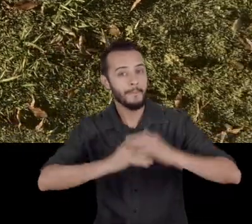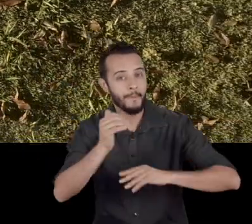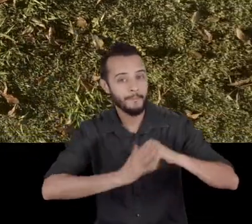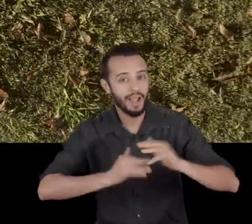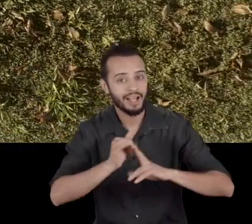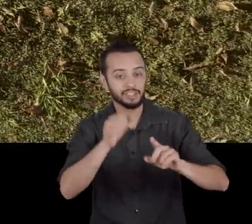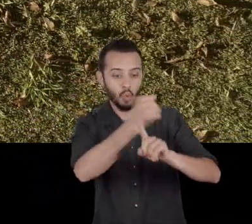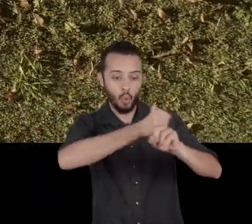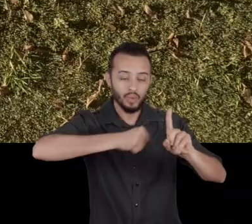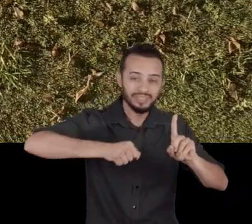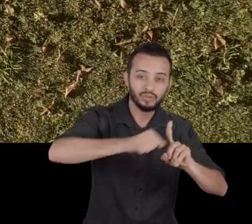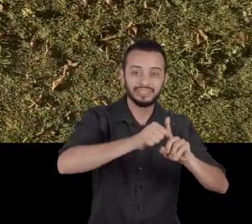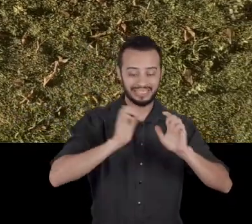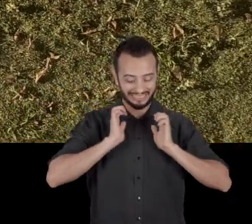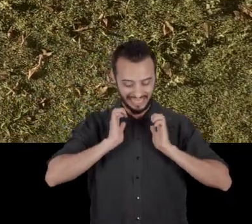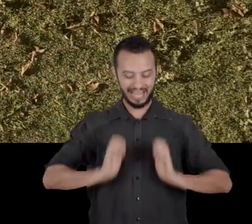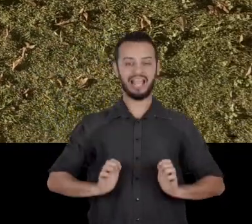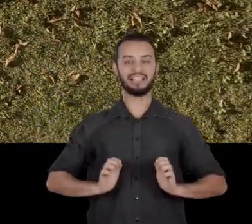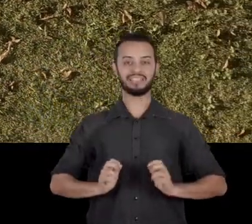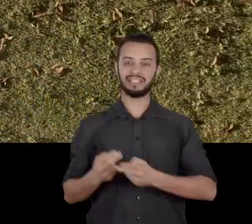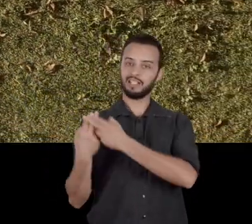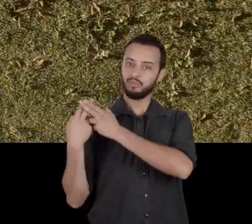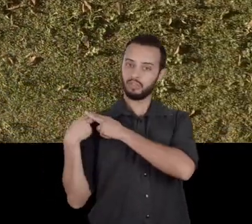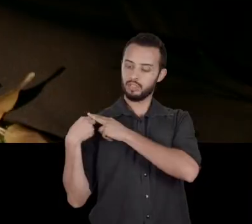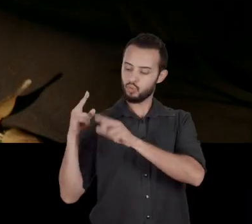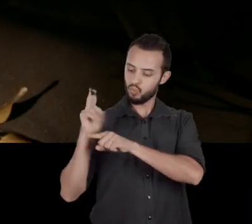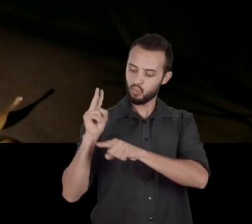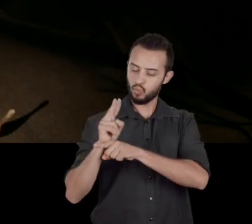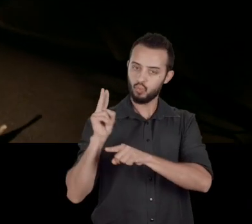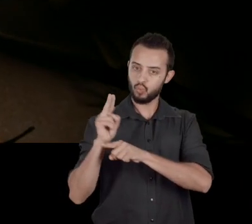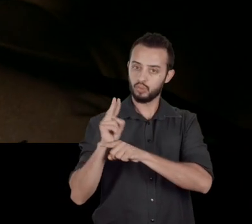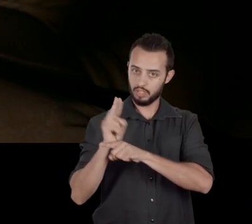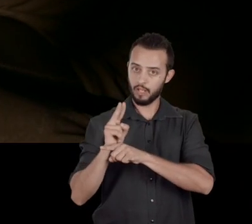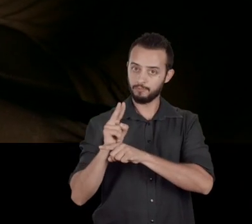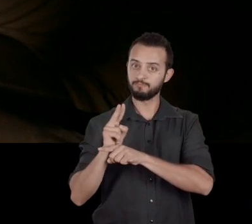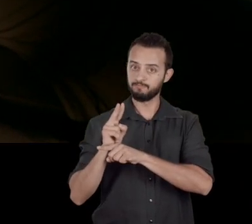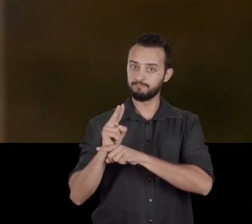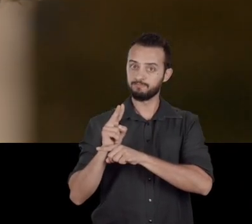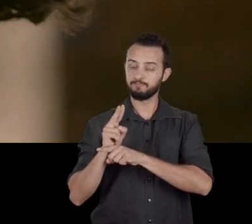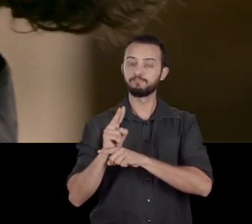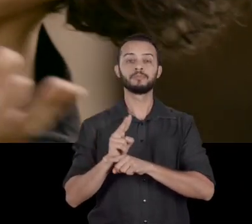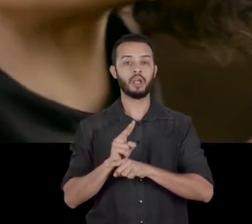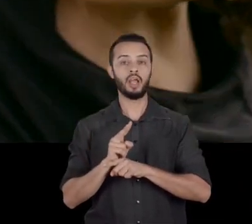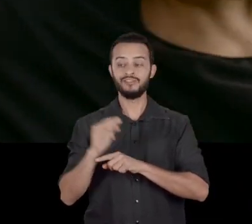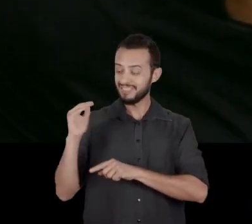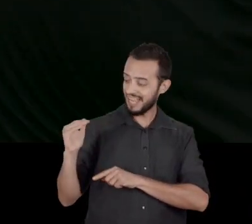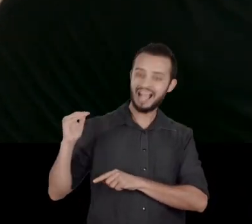onde essa ética da responsabilidade e do cuidado esteja acima dessa ética da exploração,